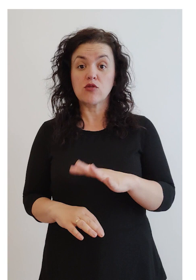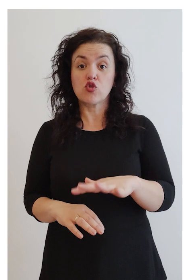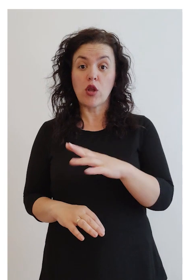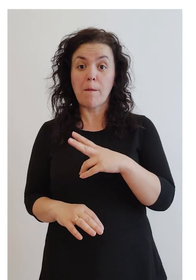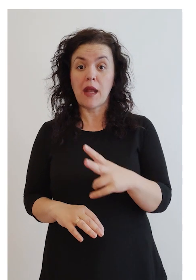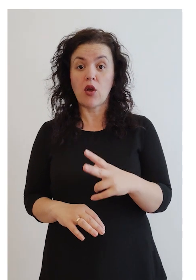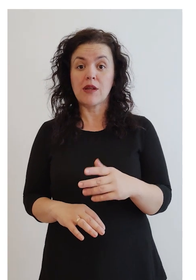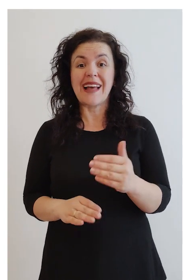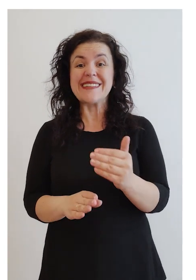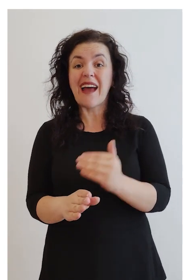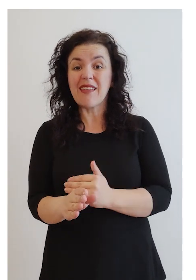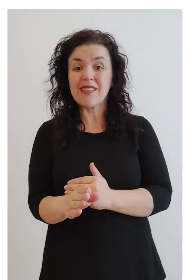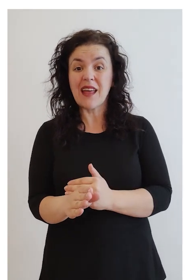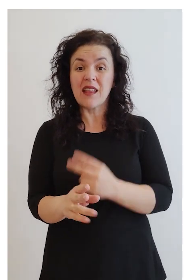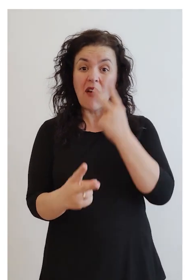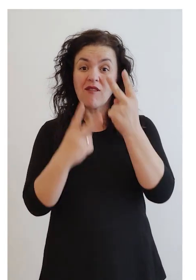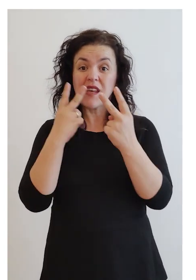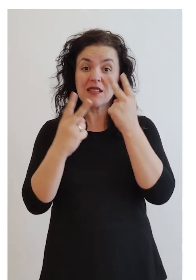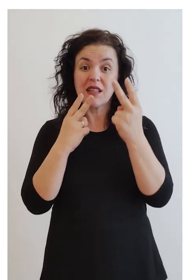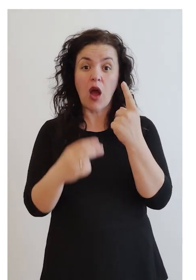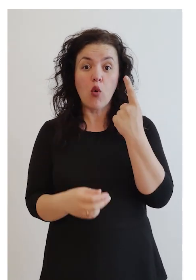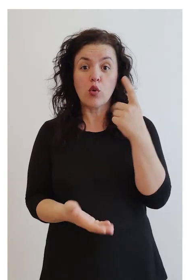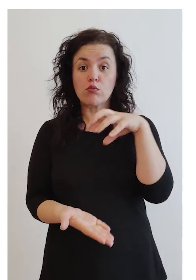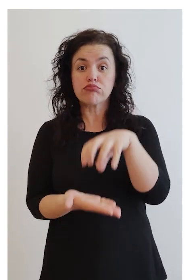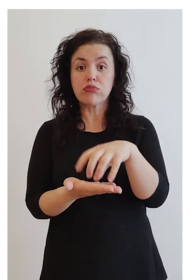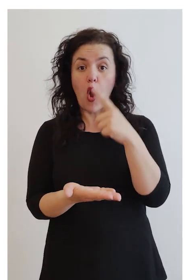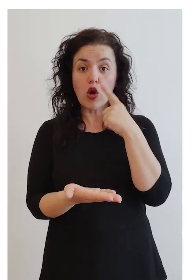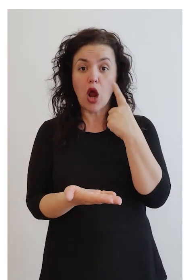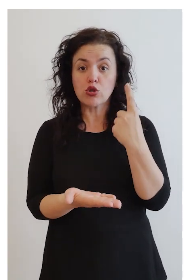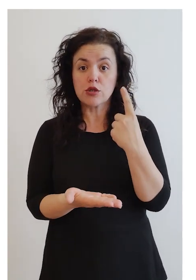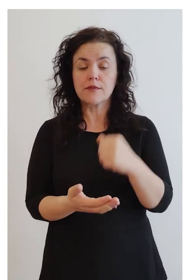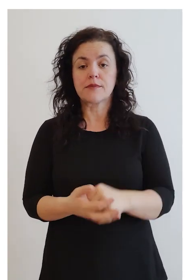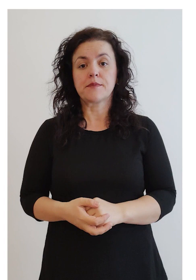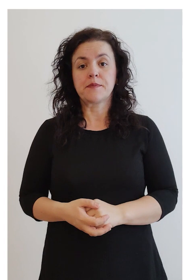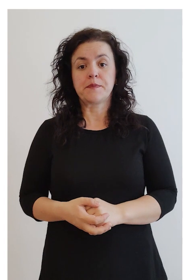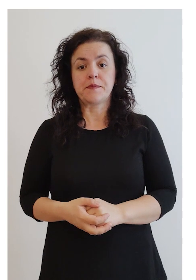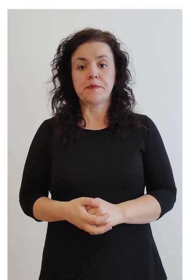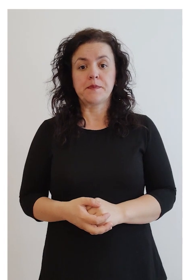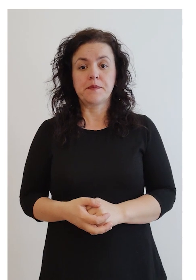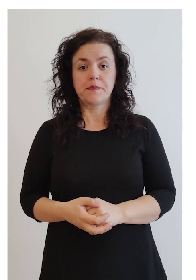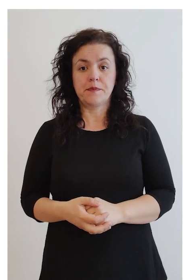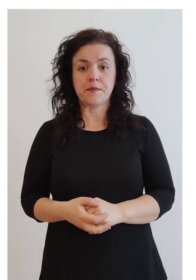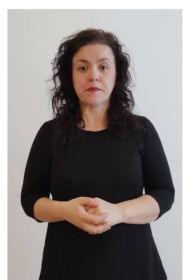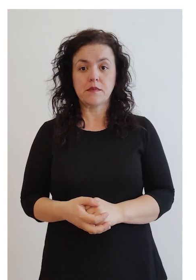Luați în considerare dacă veți ajunge într-un sezon bun din punct de vedere meteorologic.